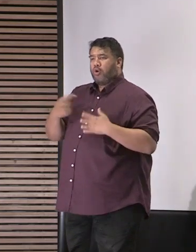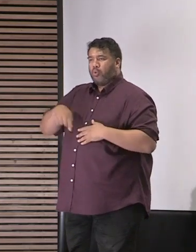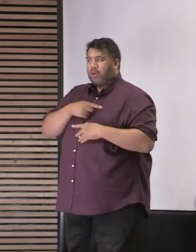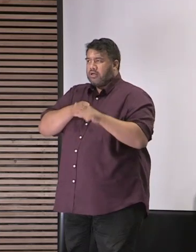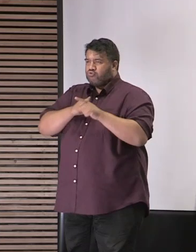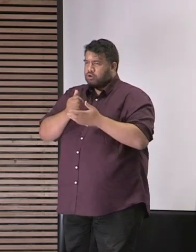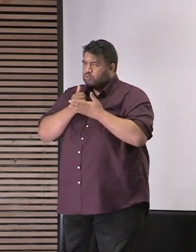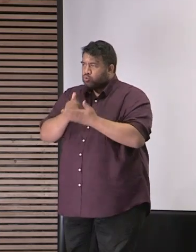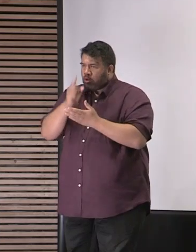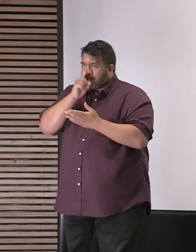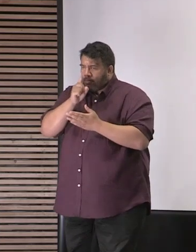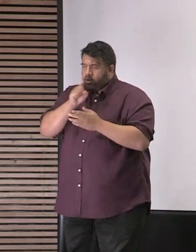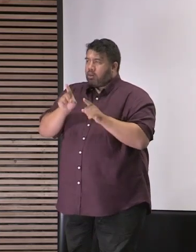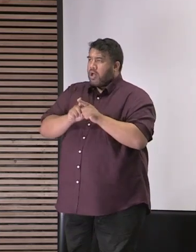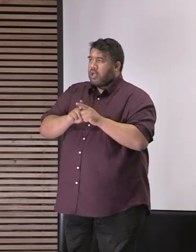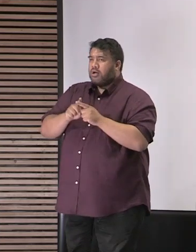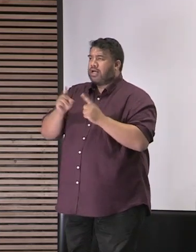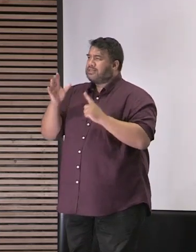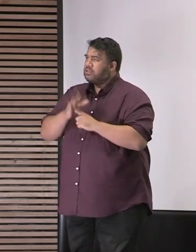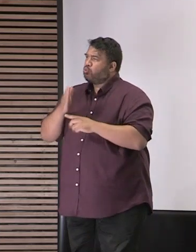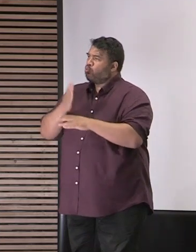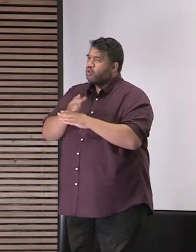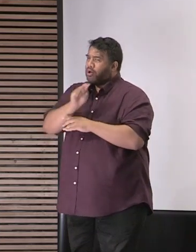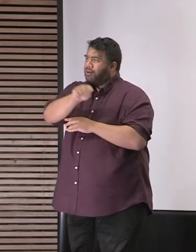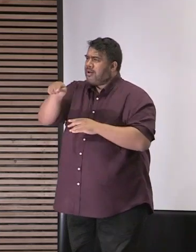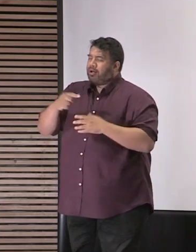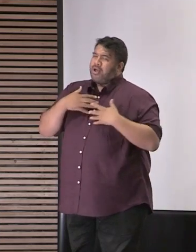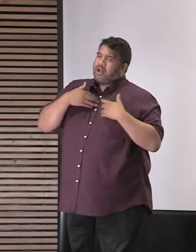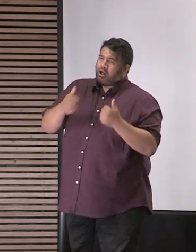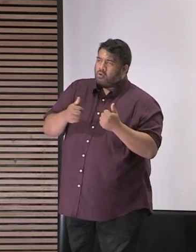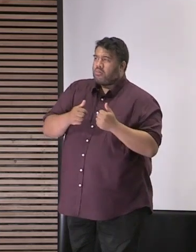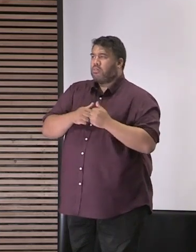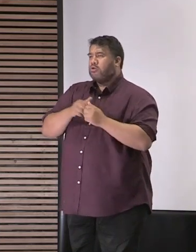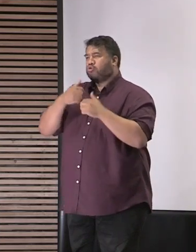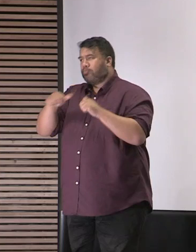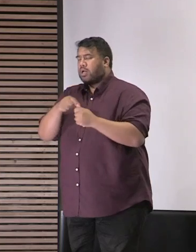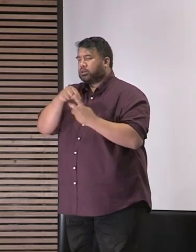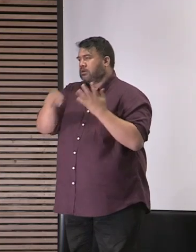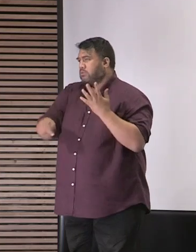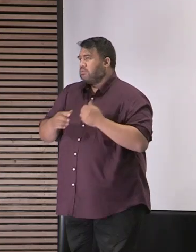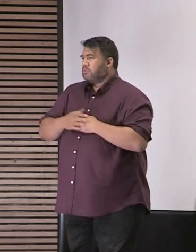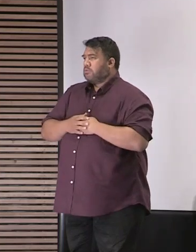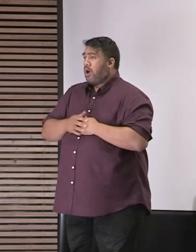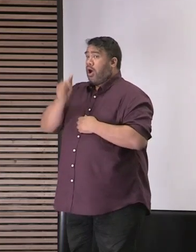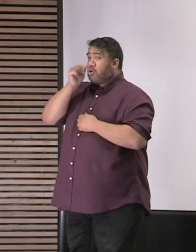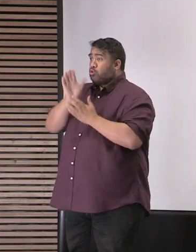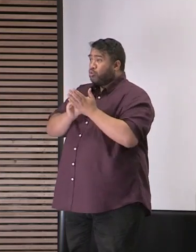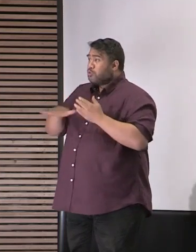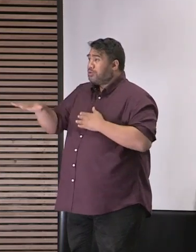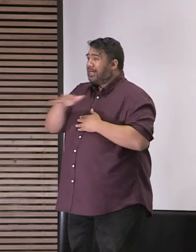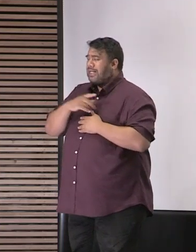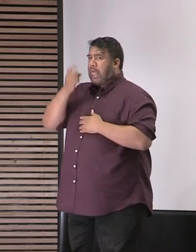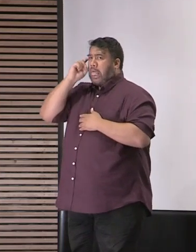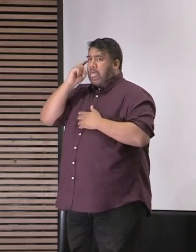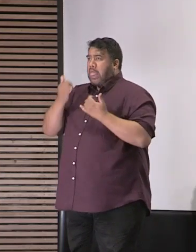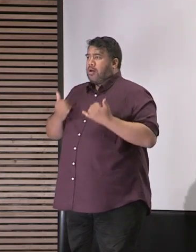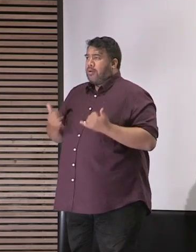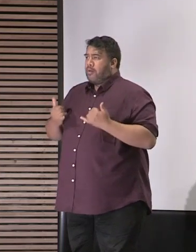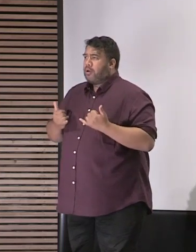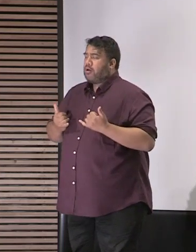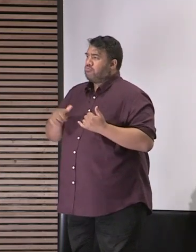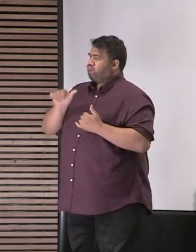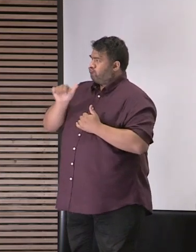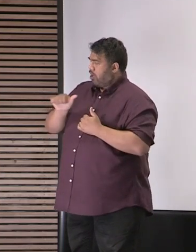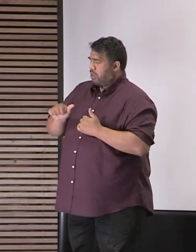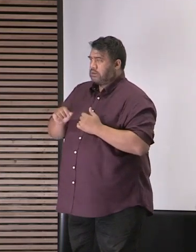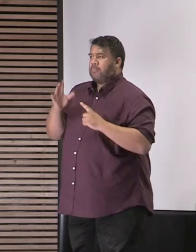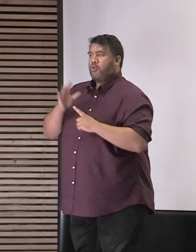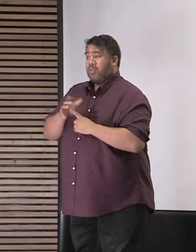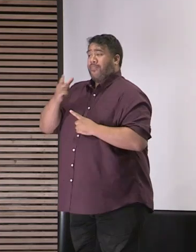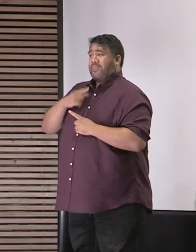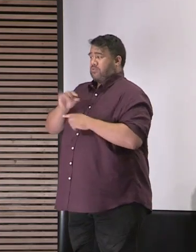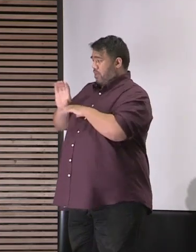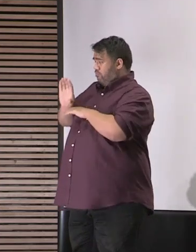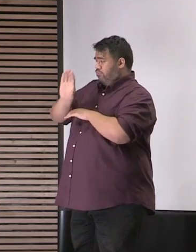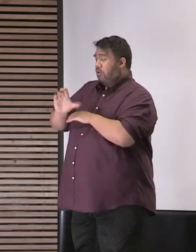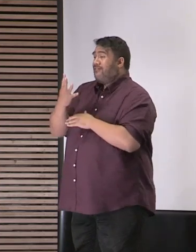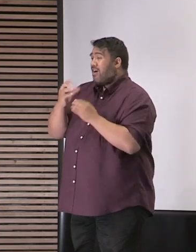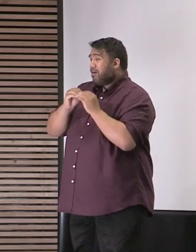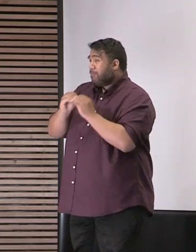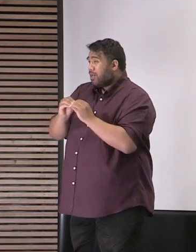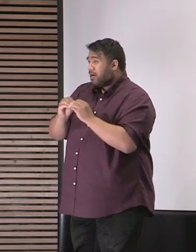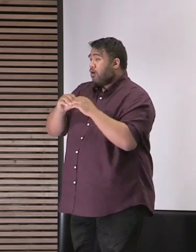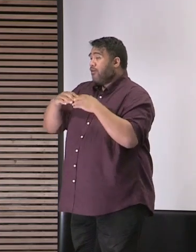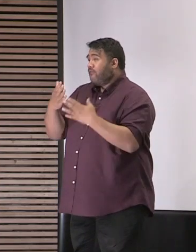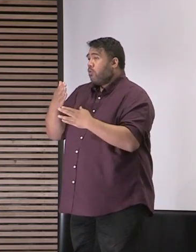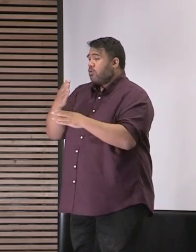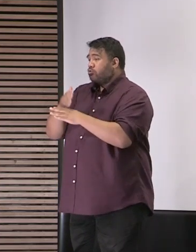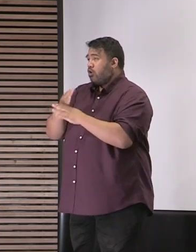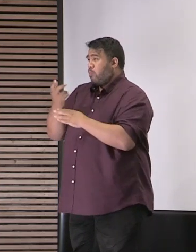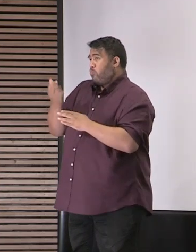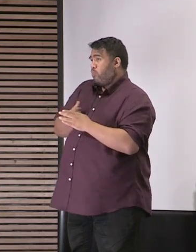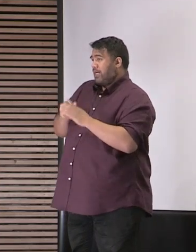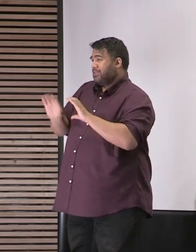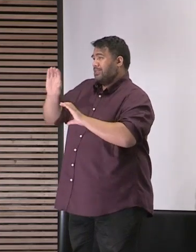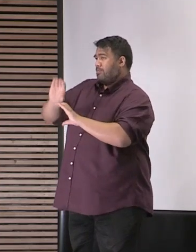vástago la propagación -